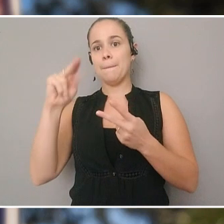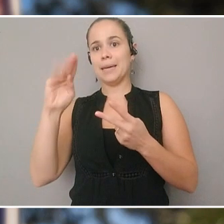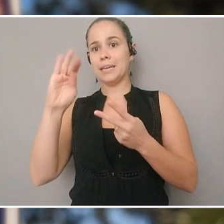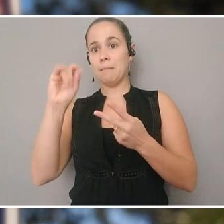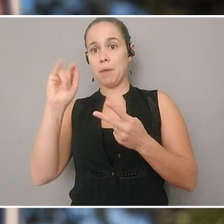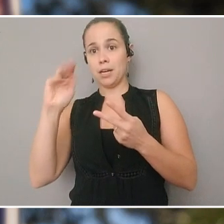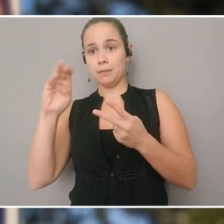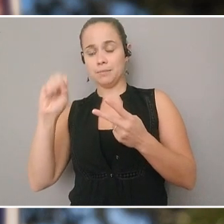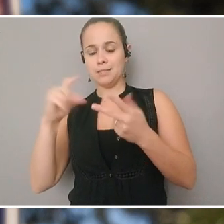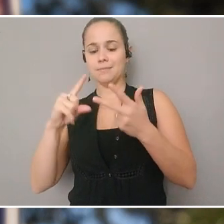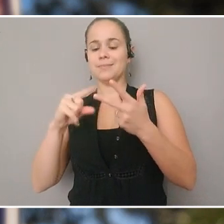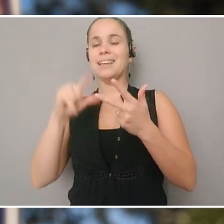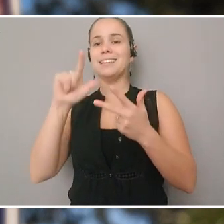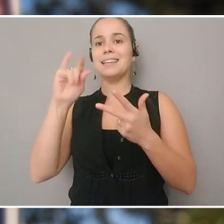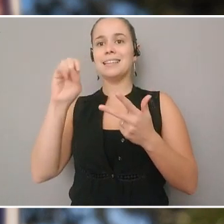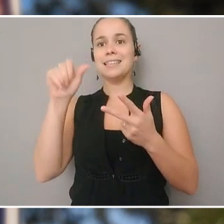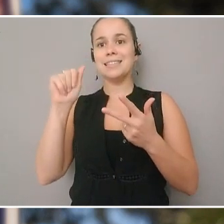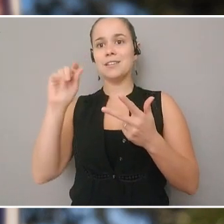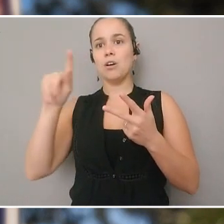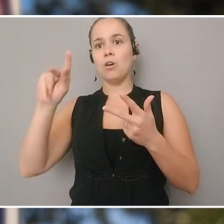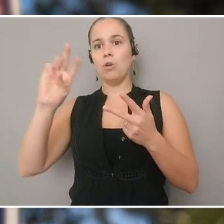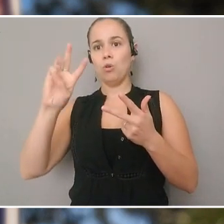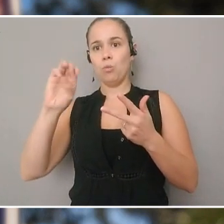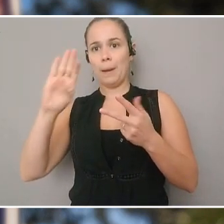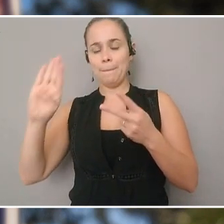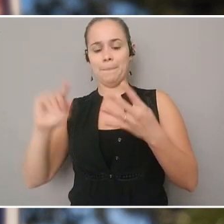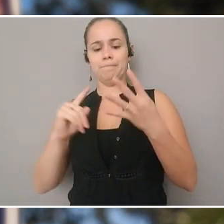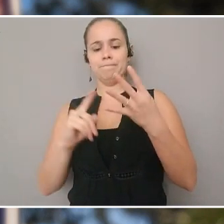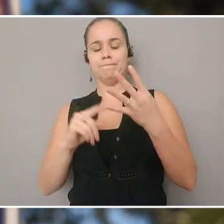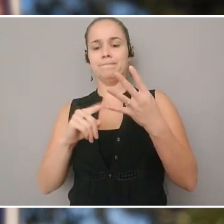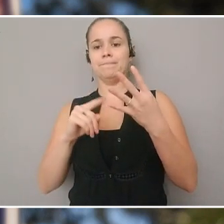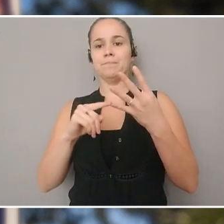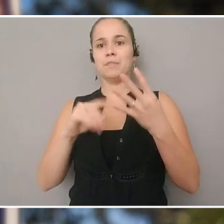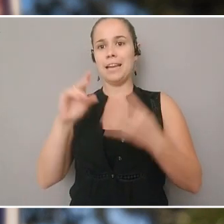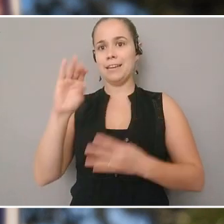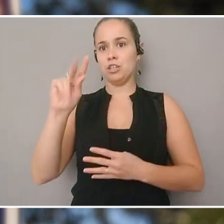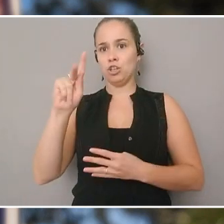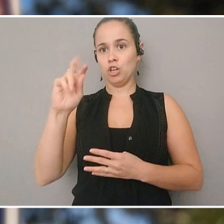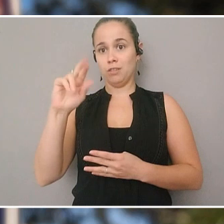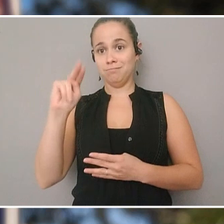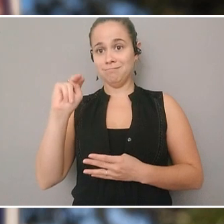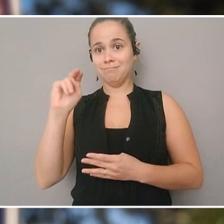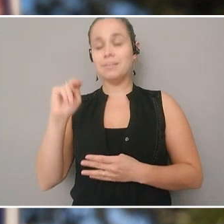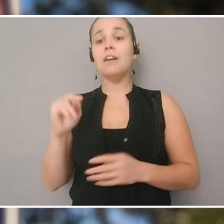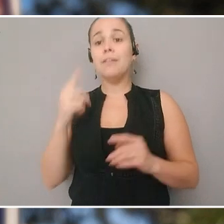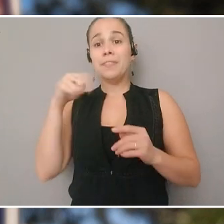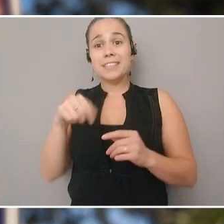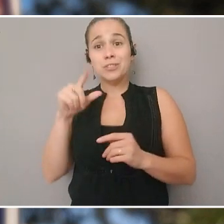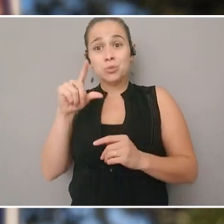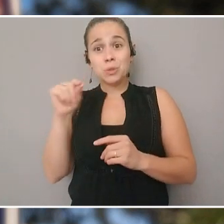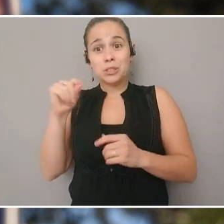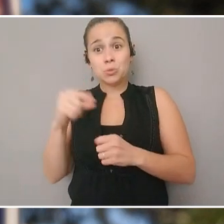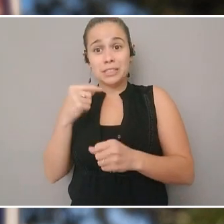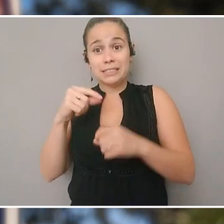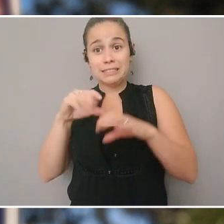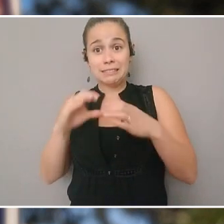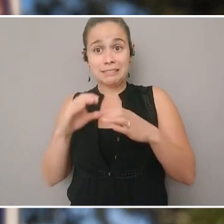con migo en este viaje. Ahora, este año académico 2019-2020